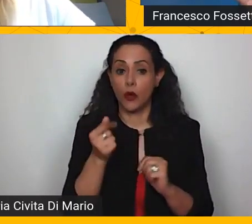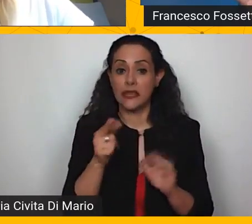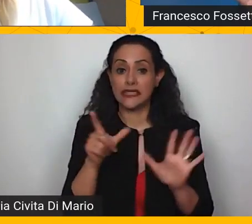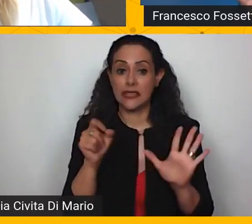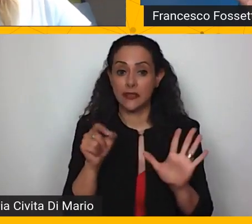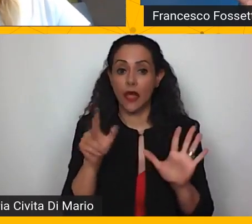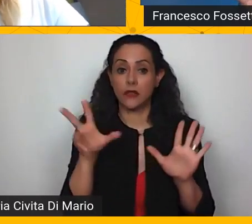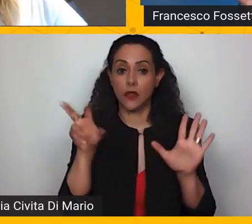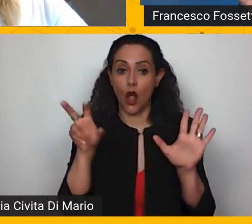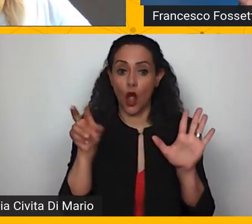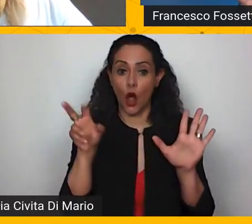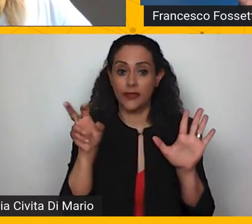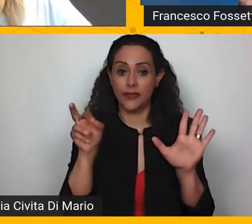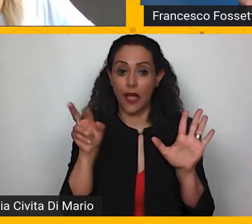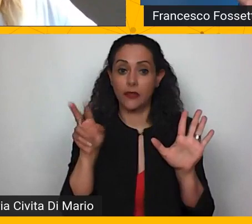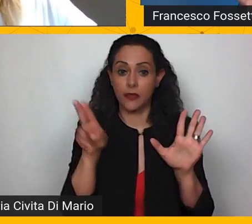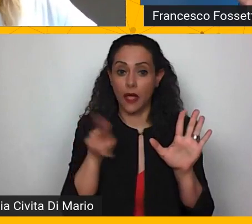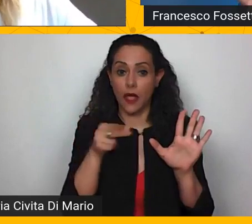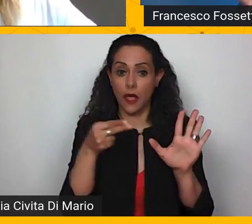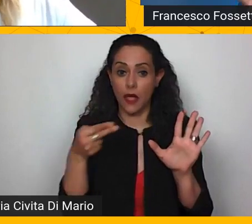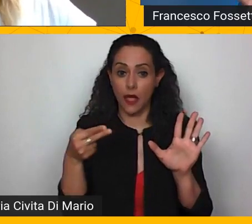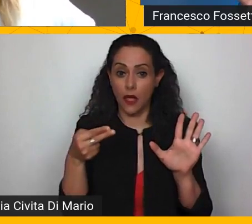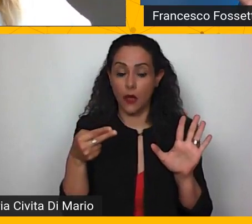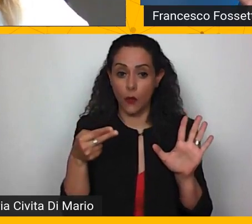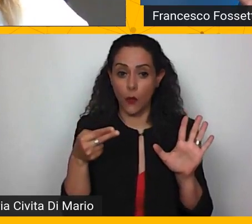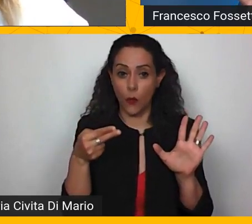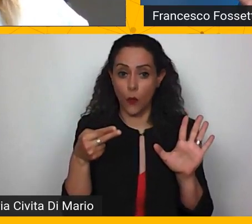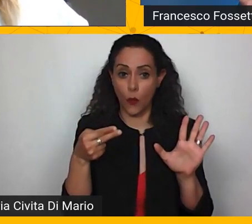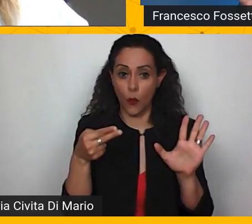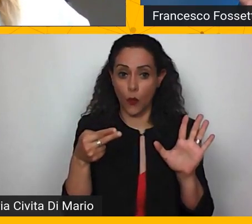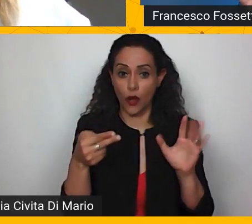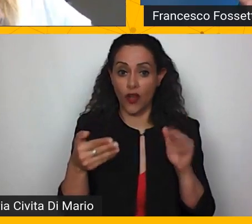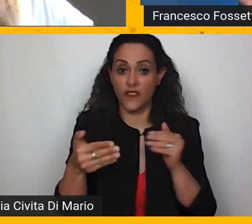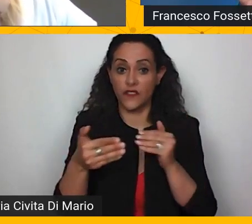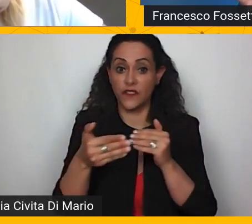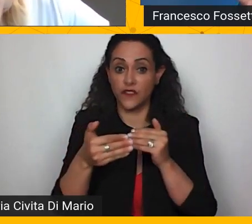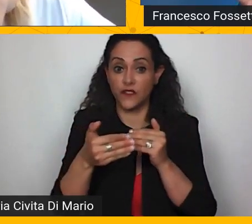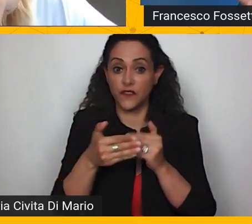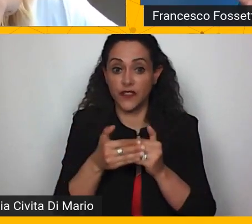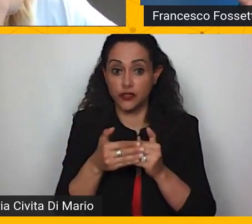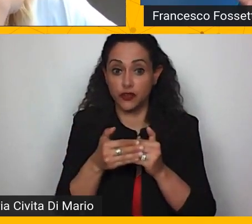costare anche settanta, ottanta euro nei pressi del day one,